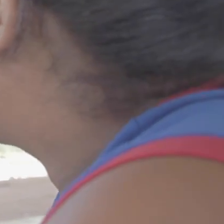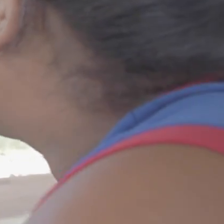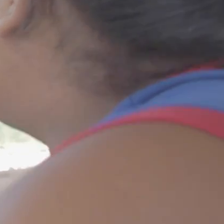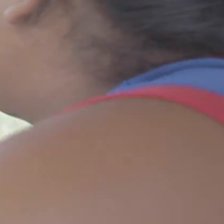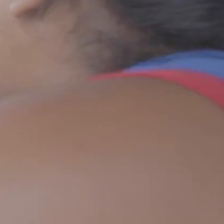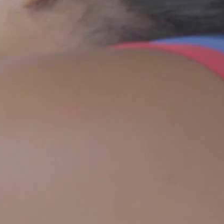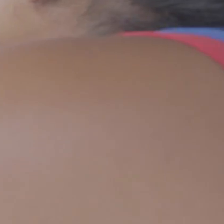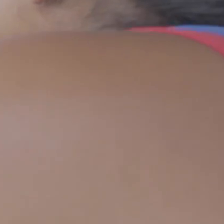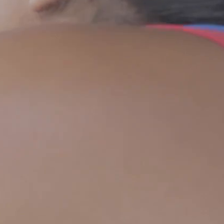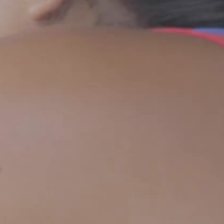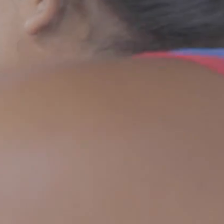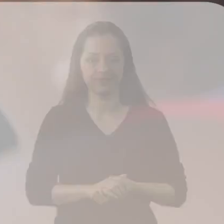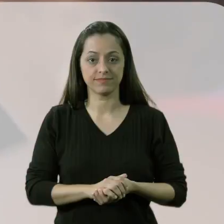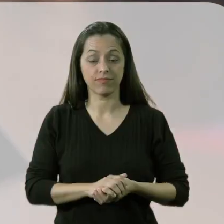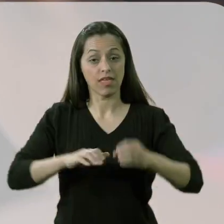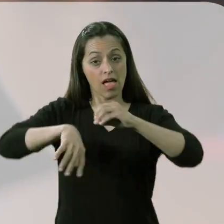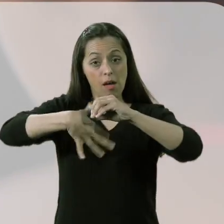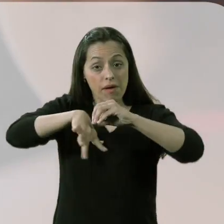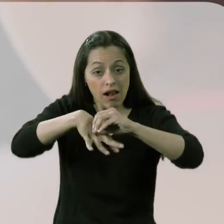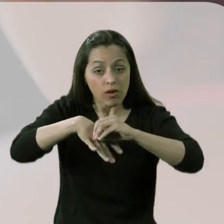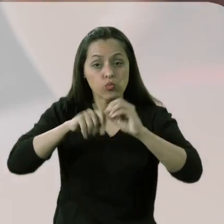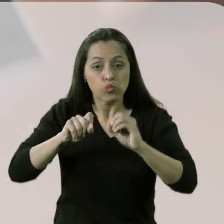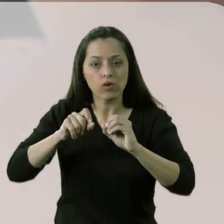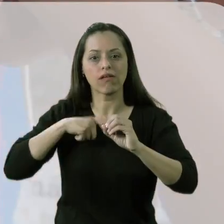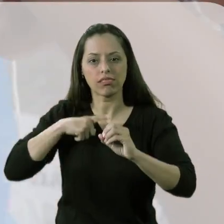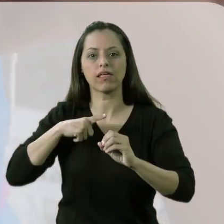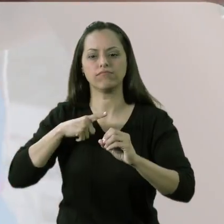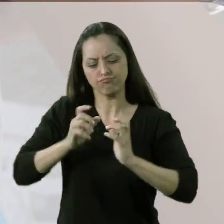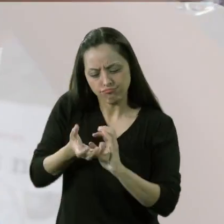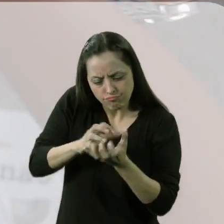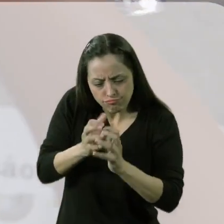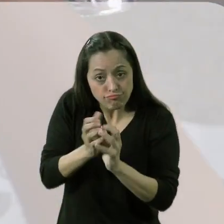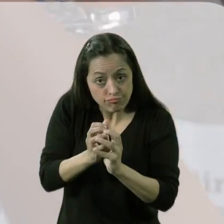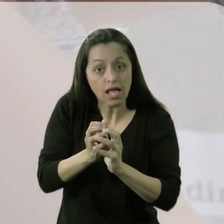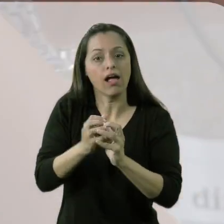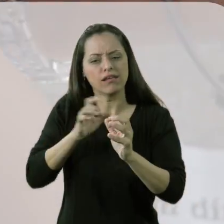O balangandã, eles fazem a bola de jornal. Eles podem utilizar ou sacola plástica,